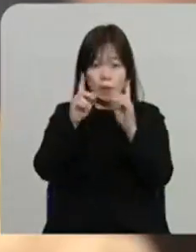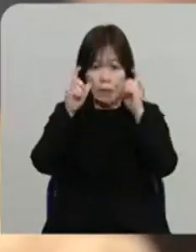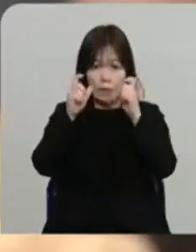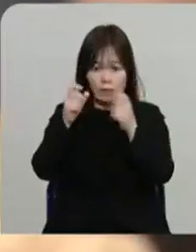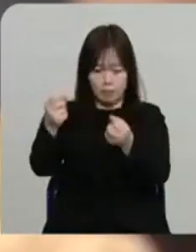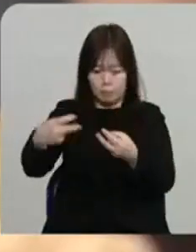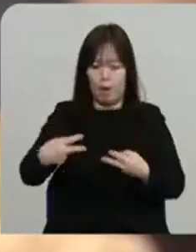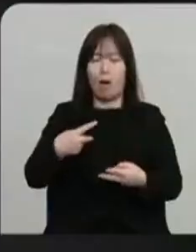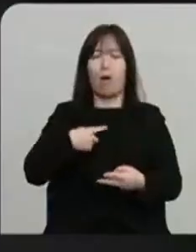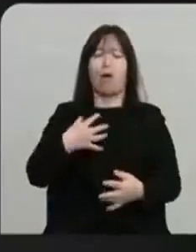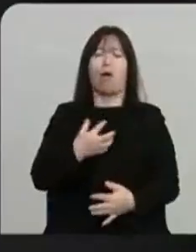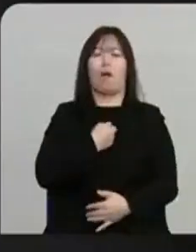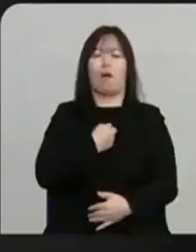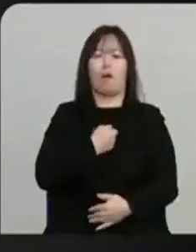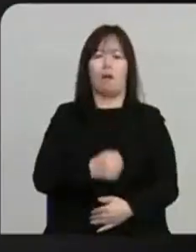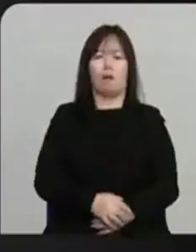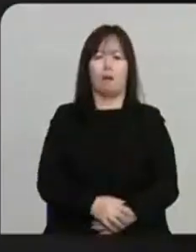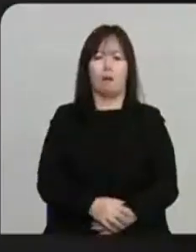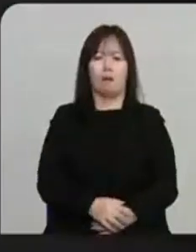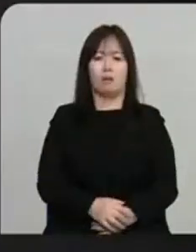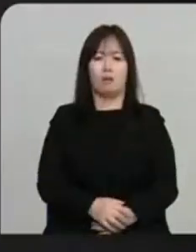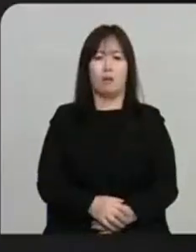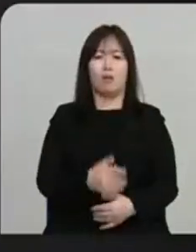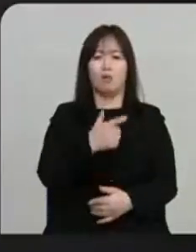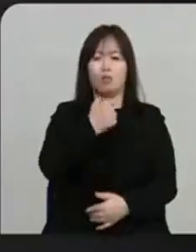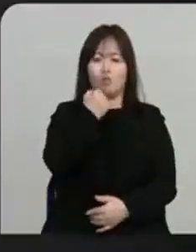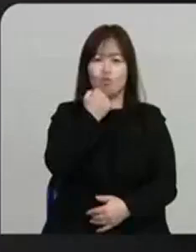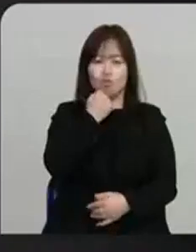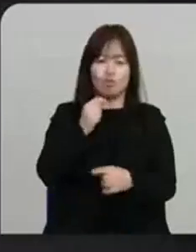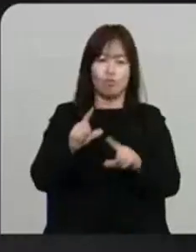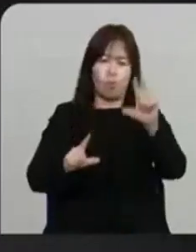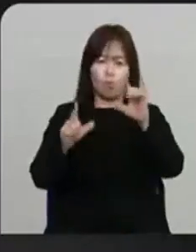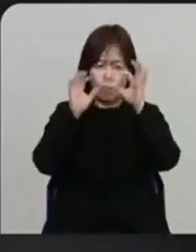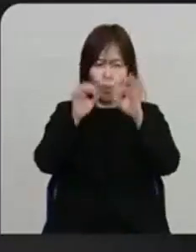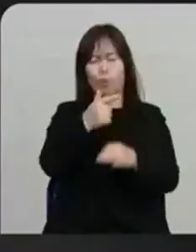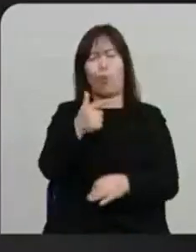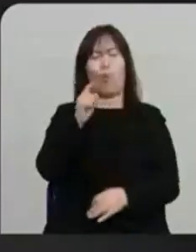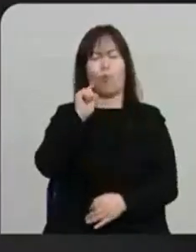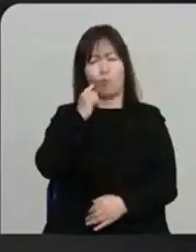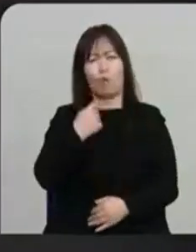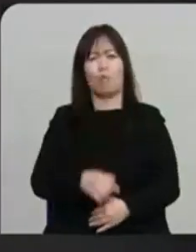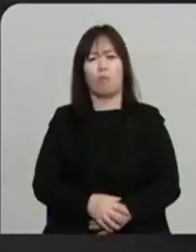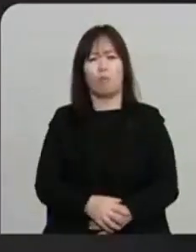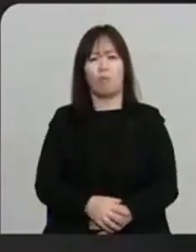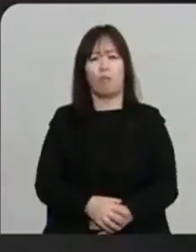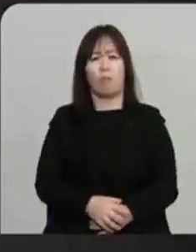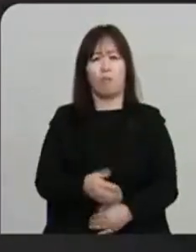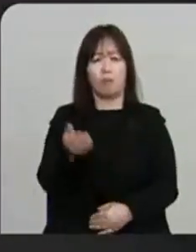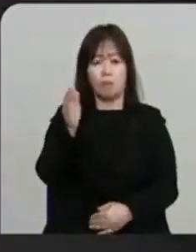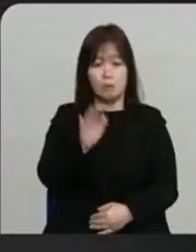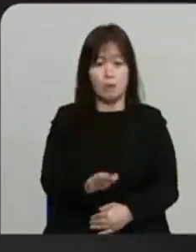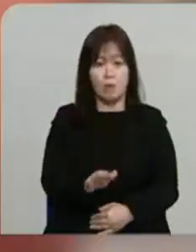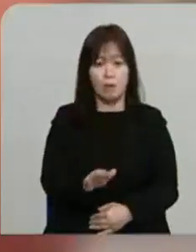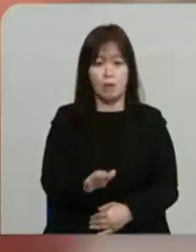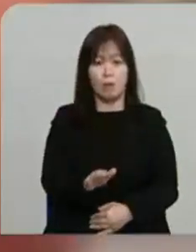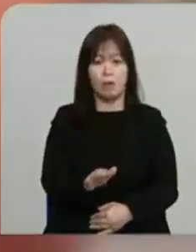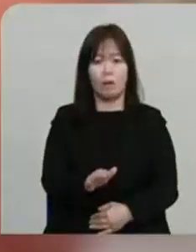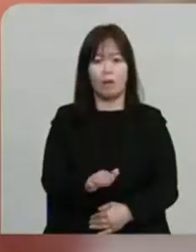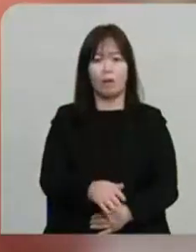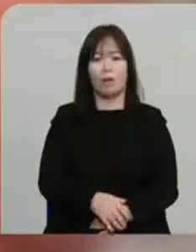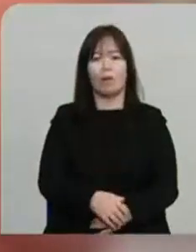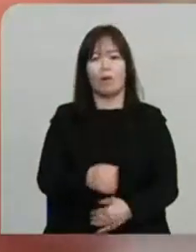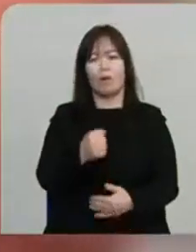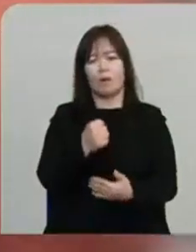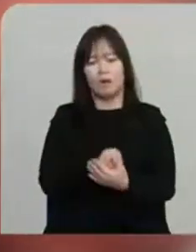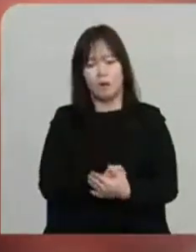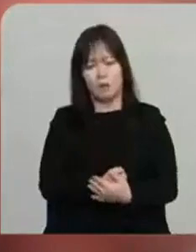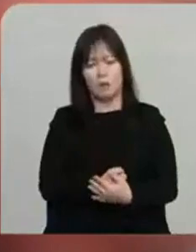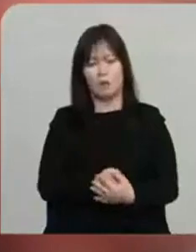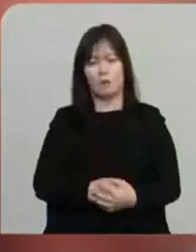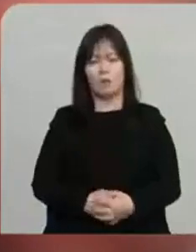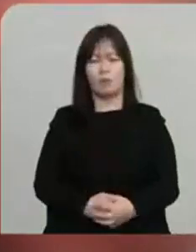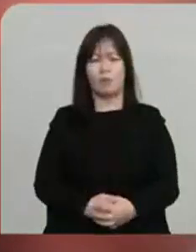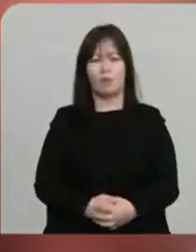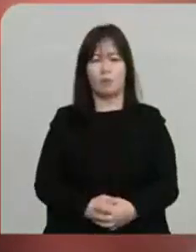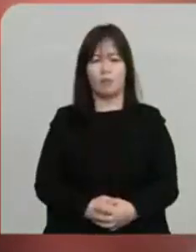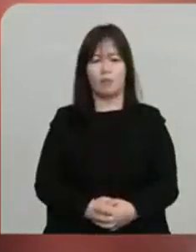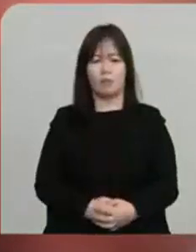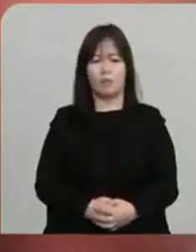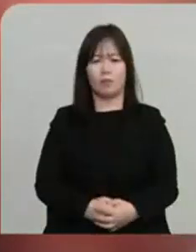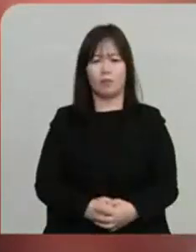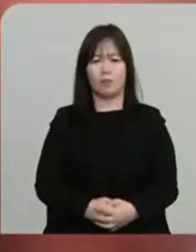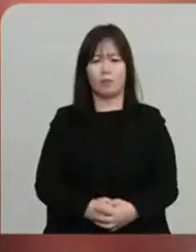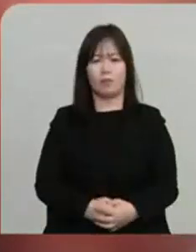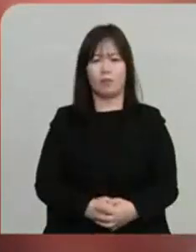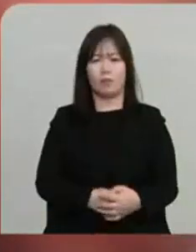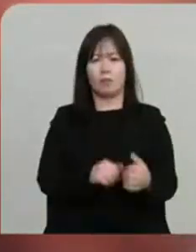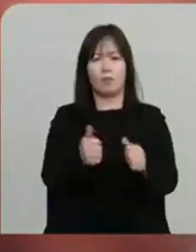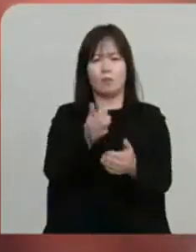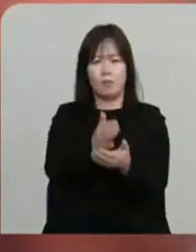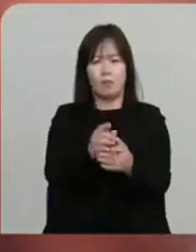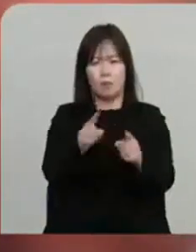어머니 : 활짝 웃고 있는 모습이 너무 예뻤어요. 그런데 안 죽고